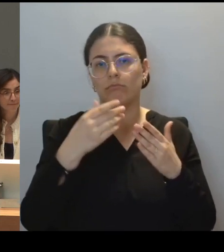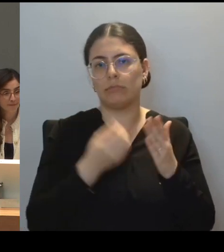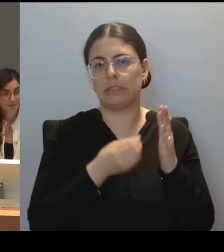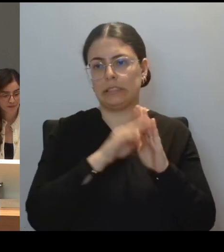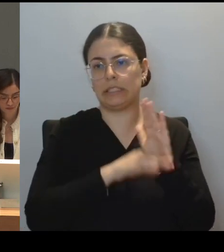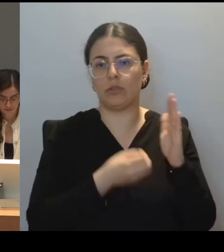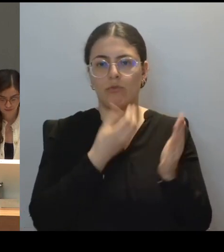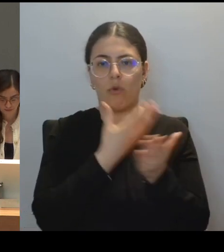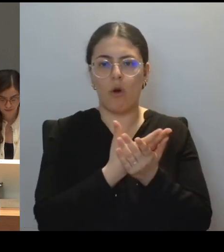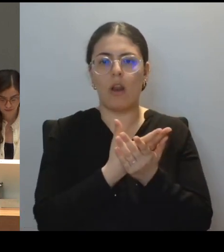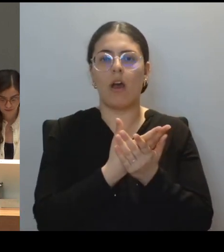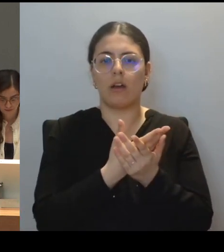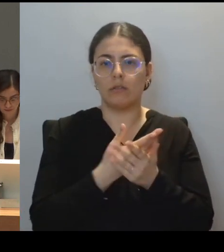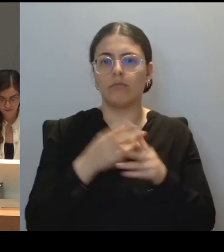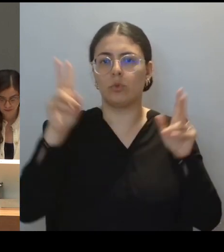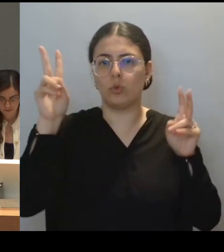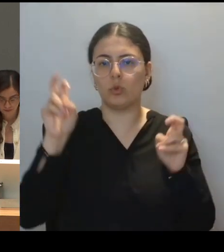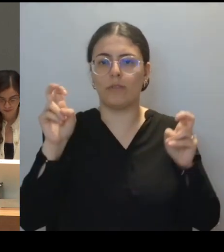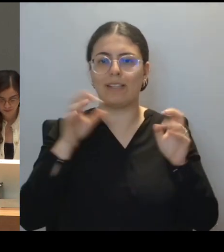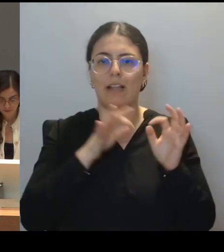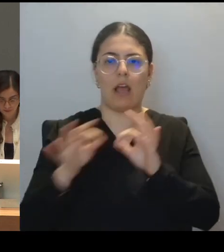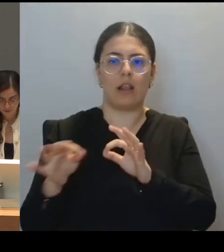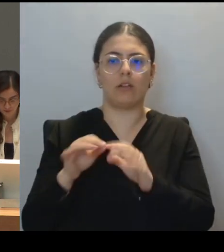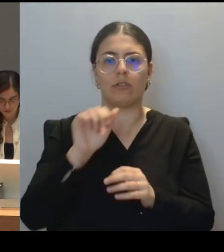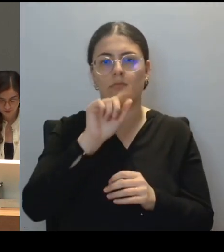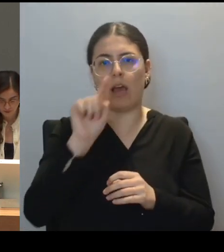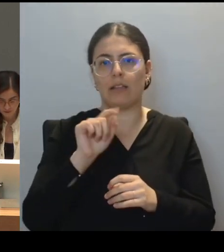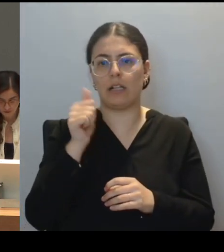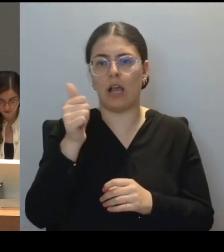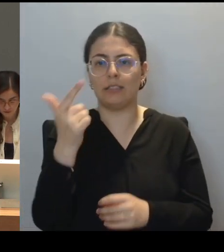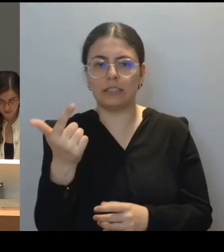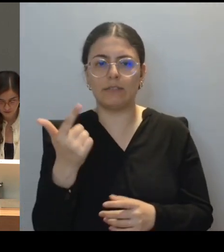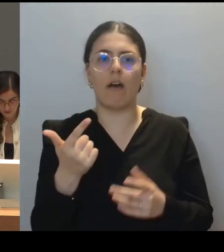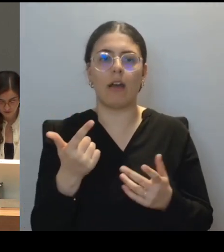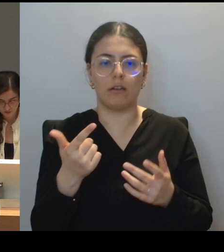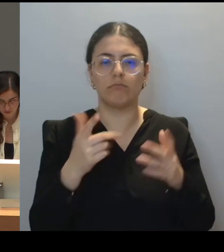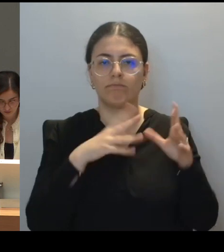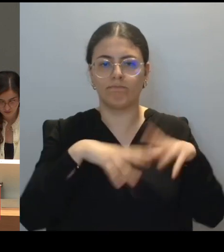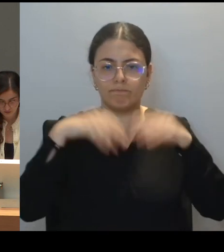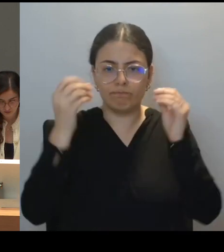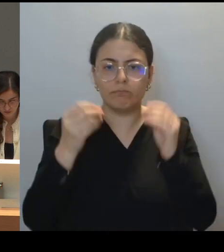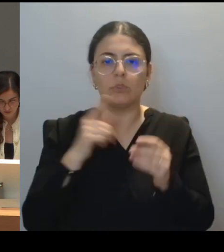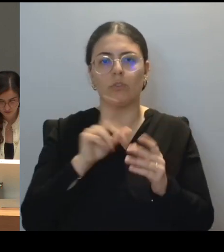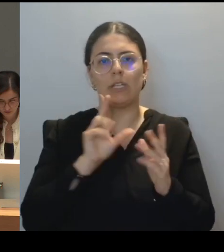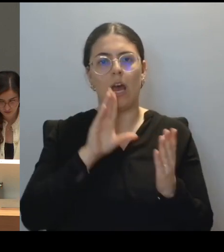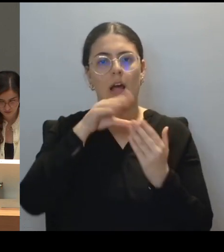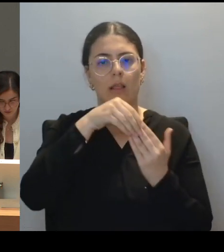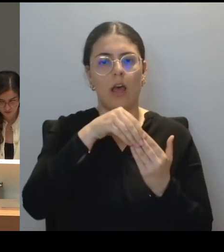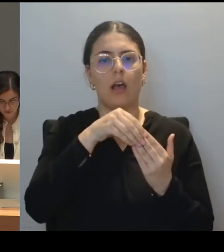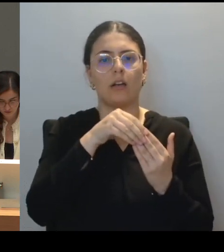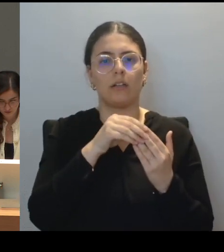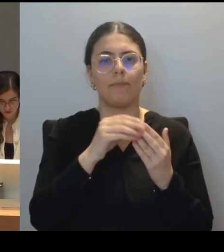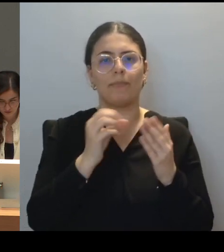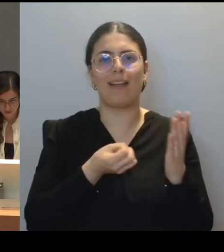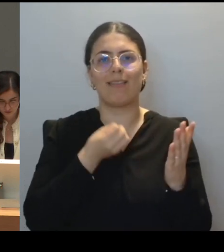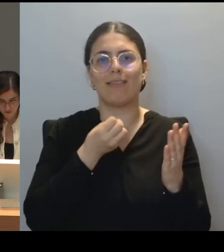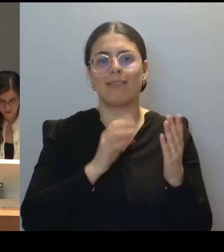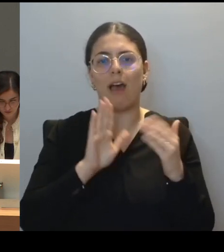zwei der Gesetzesvorlage sowie den als Anlage beigefügten Nachtragshaushaltsplan für die Haushaltsjahre 24 25 und schlage vor, die Beratung der Einzelbestimmungen